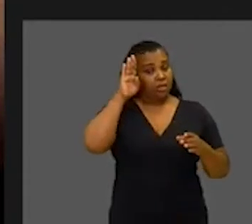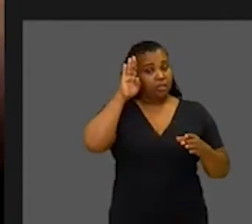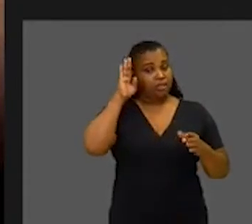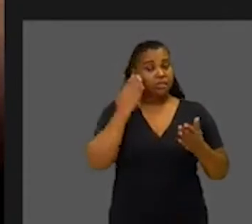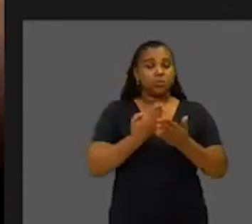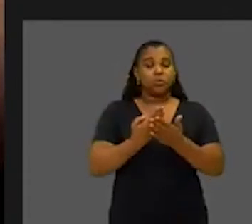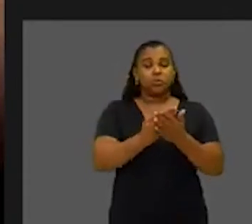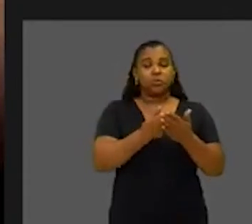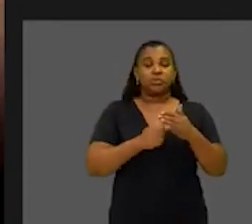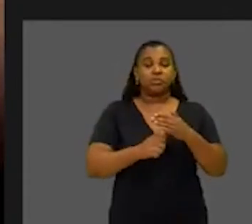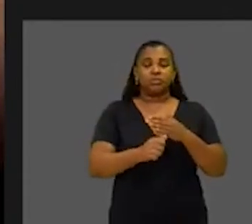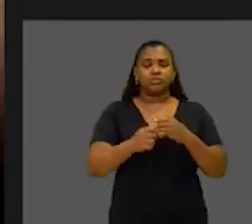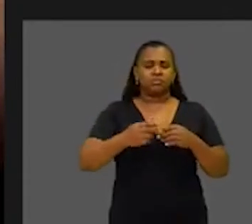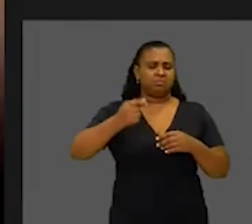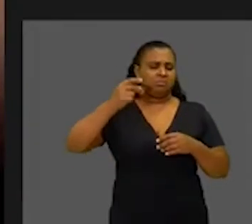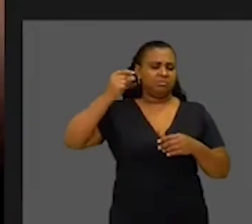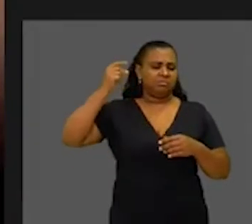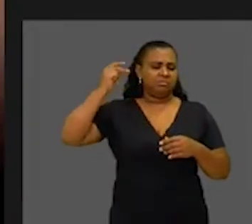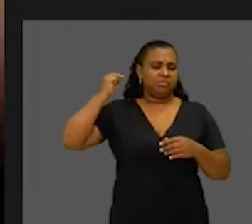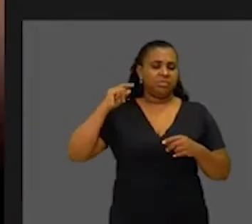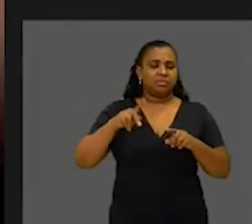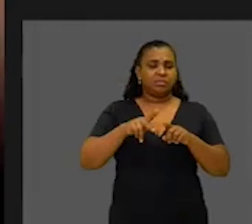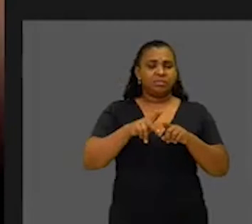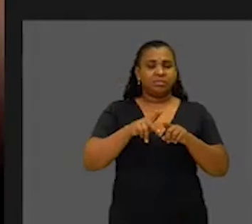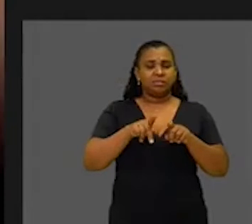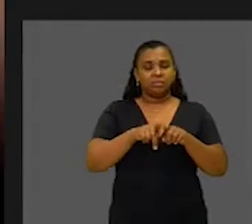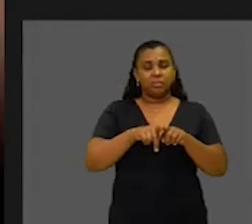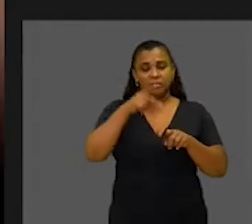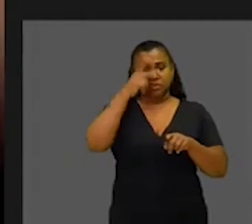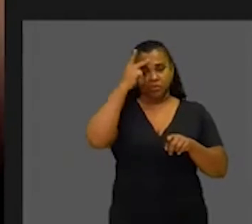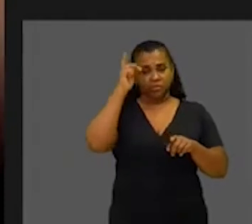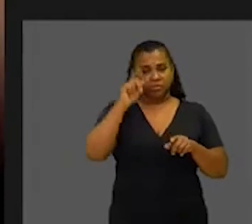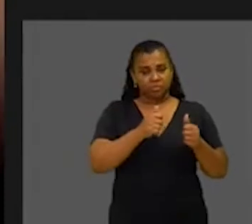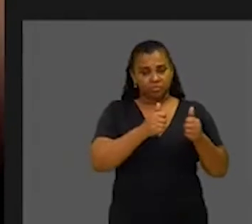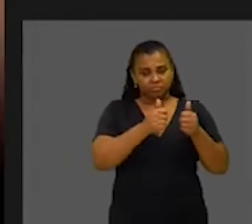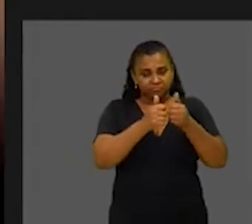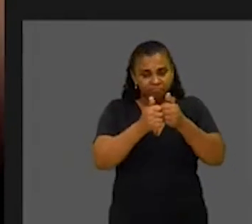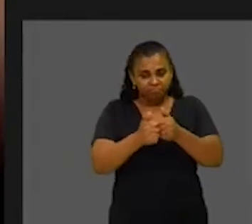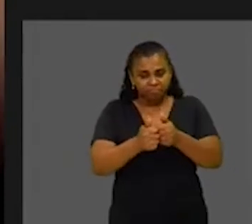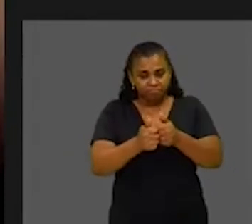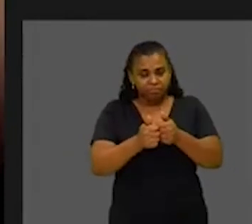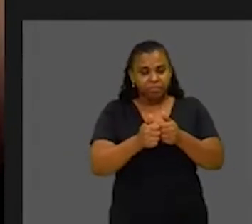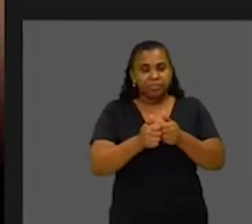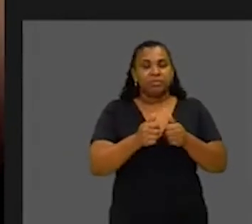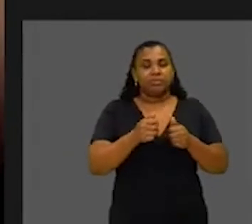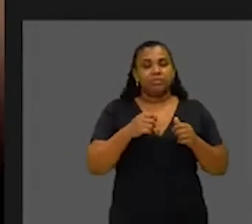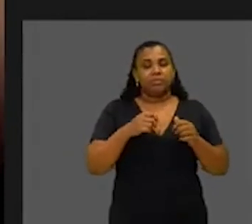tempo ah e também de uma pessoa que acompanhou a reforma política muito de perto esse ó e também